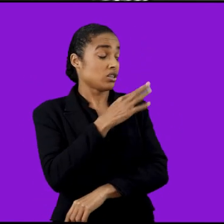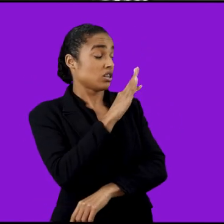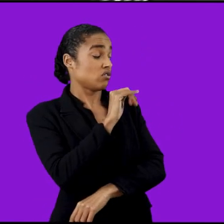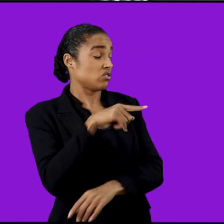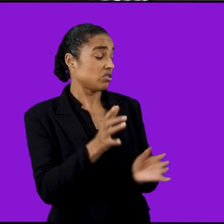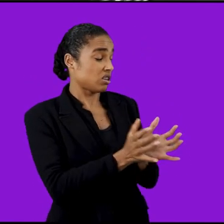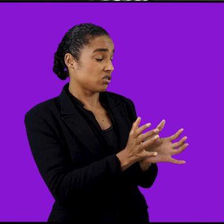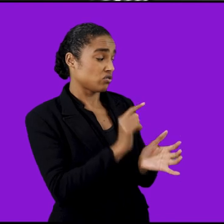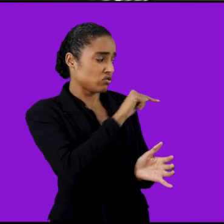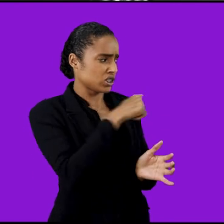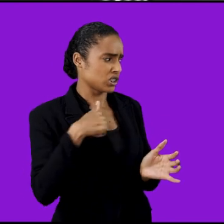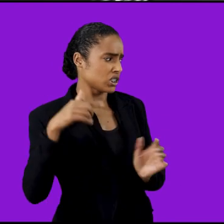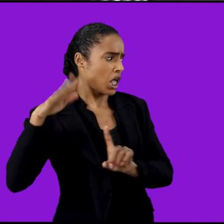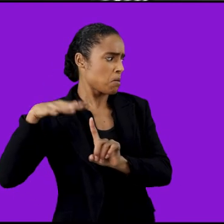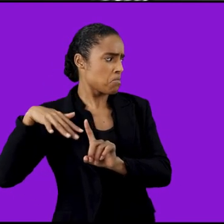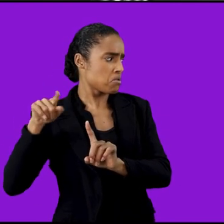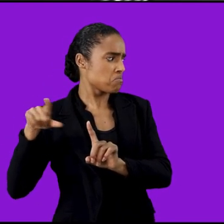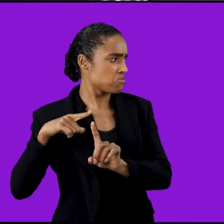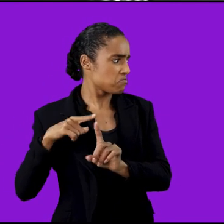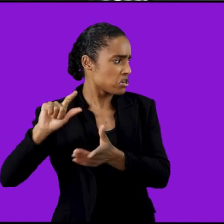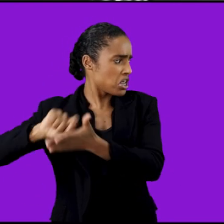Da augusta, sei. Aí já falei pro Fióte: “Caraio Fióte,